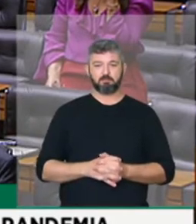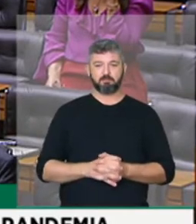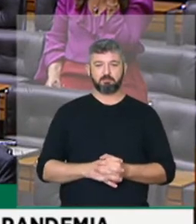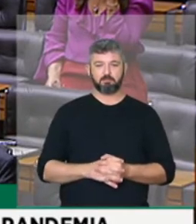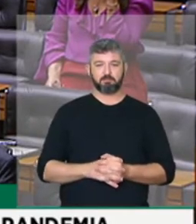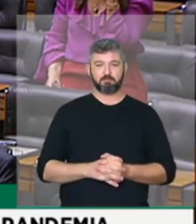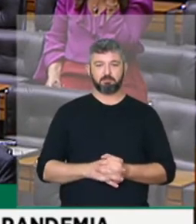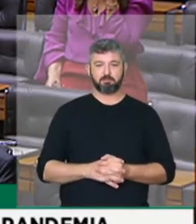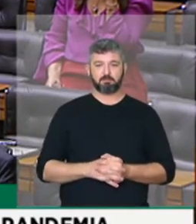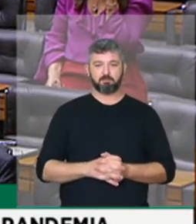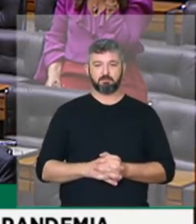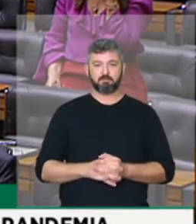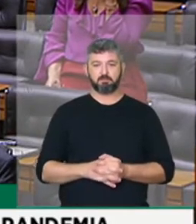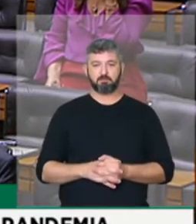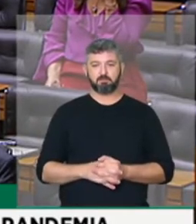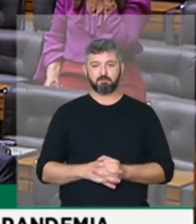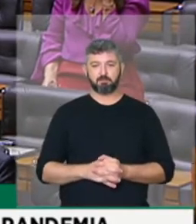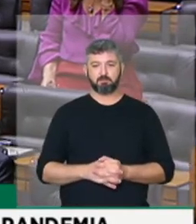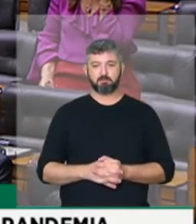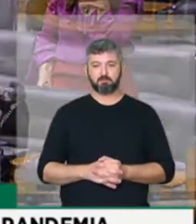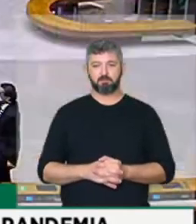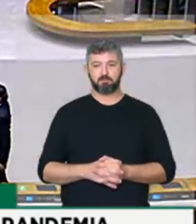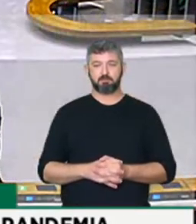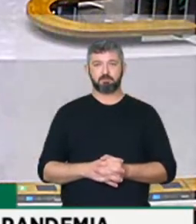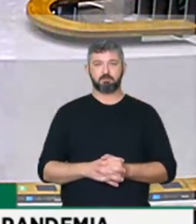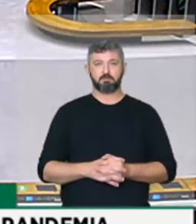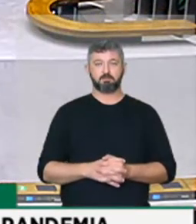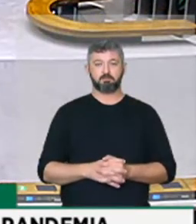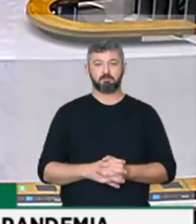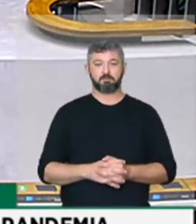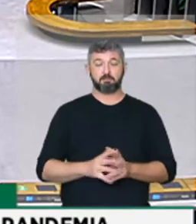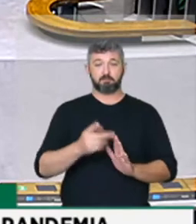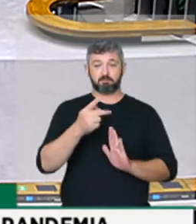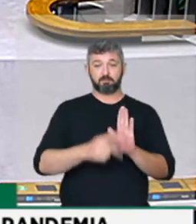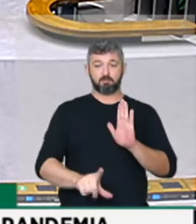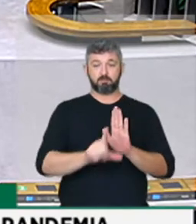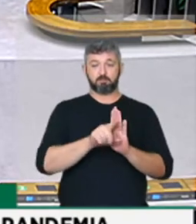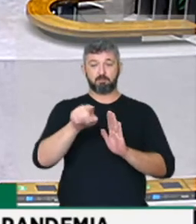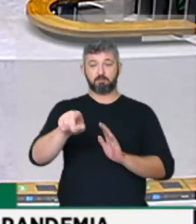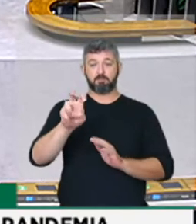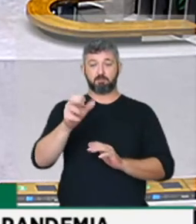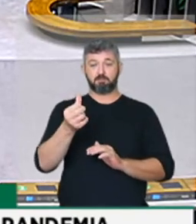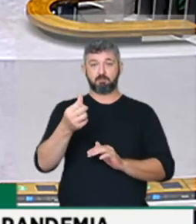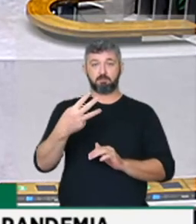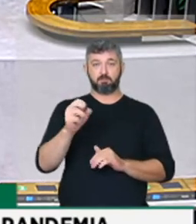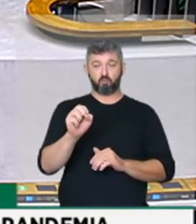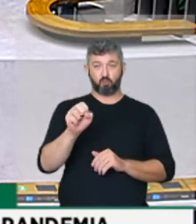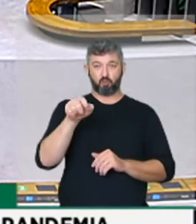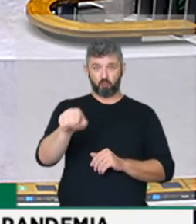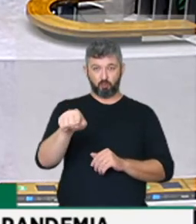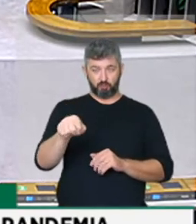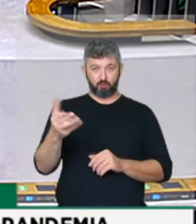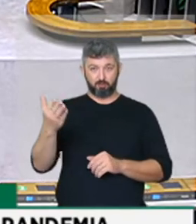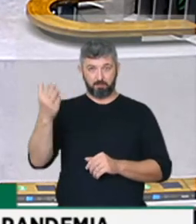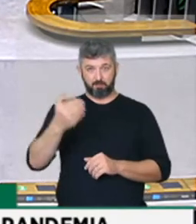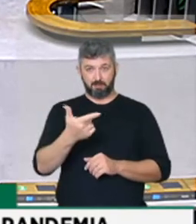DEVE VOTAR SIM OU NÃO. -- [MÁRCIO SALEMA]: ANTES DE VOTAR ESSE PROJETO, ESSE PROJETO DE LEI 5638/20, QUE TRATA DAS MEDIDAS